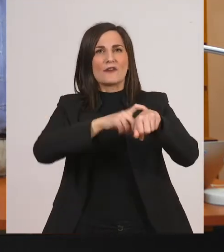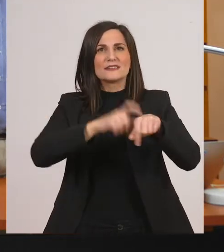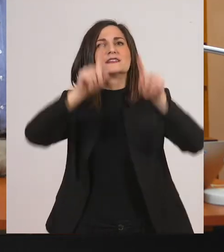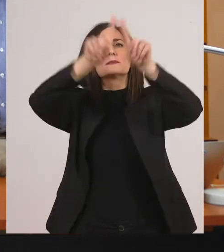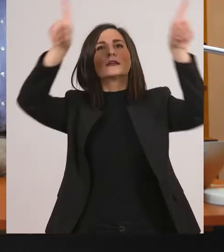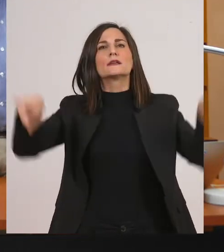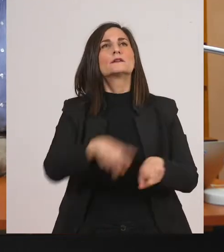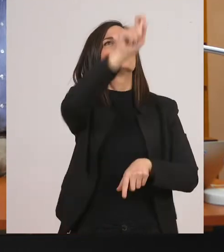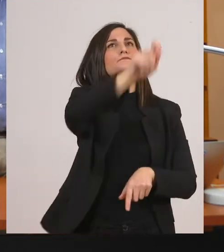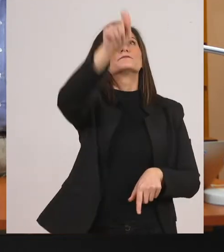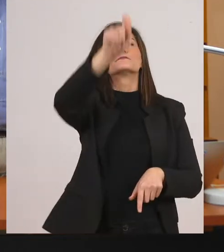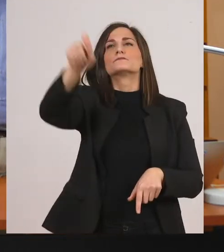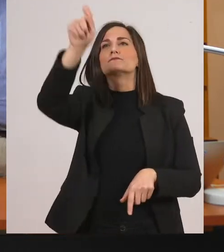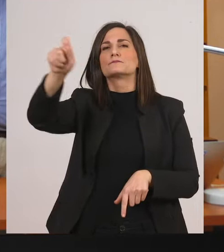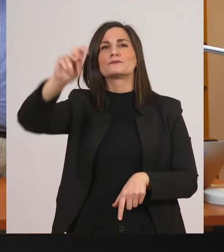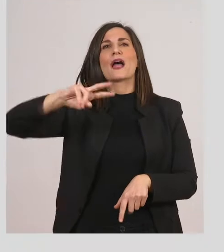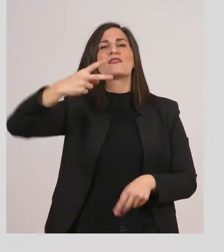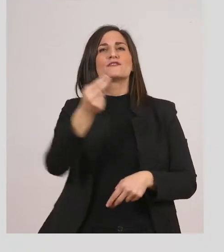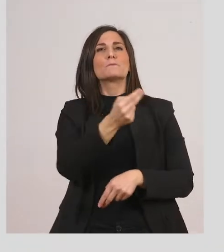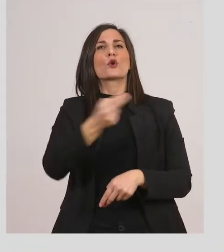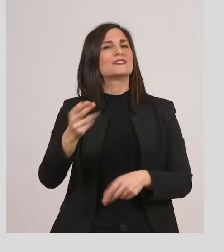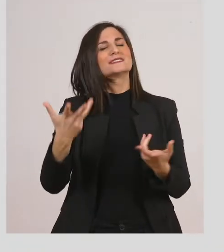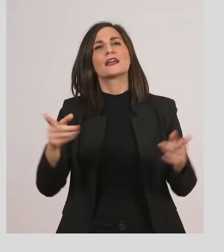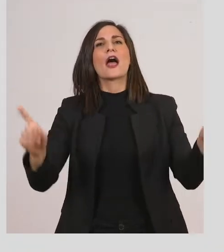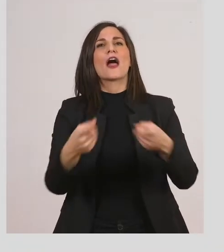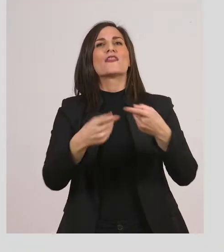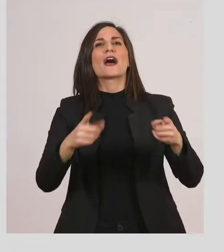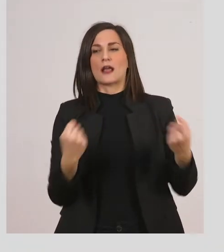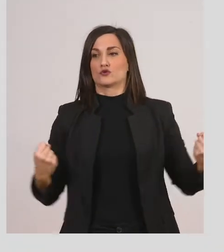Μπορούμε να πούμε επίσης την πρόταση από κάτω: Ο δάσκαλος φοράει παλτό καθώς γράφει.